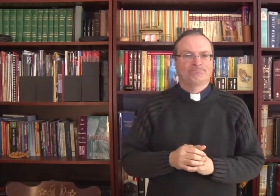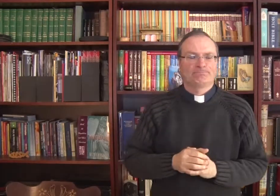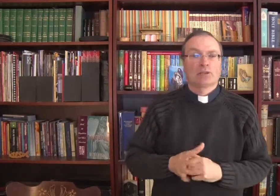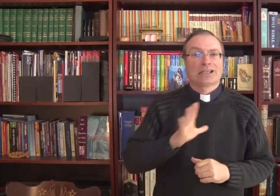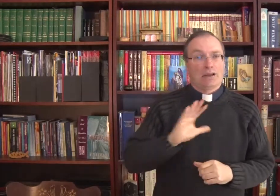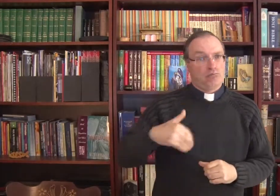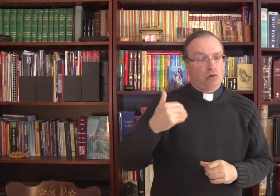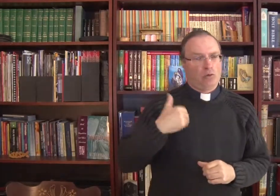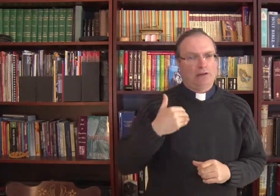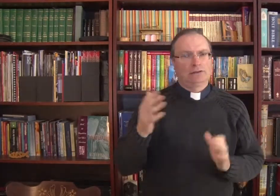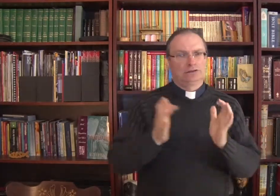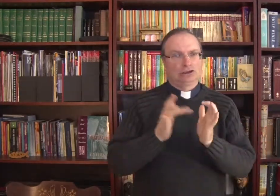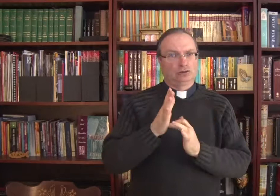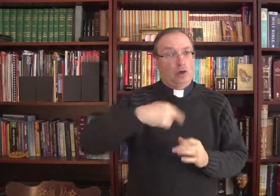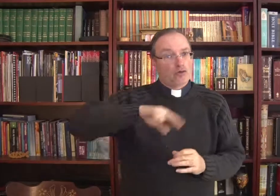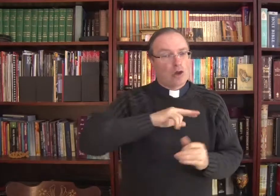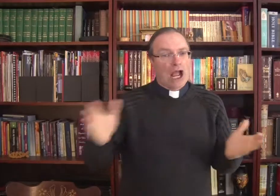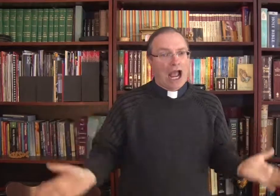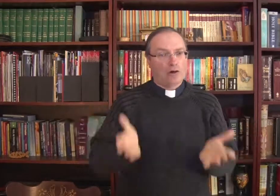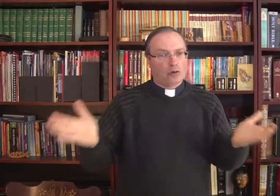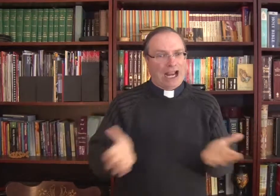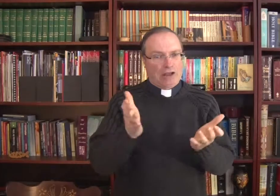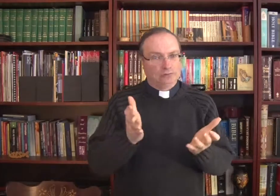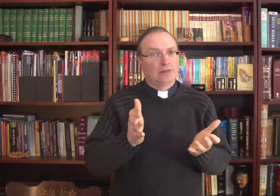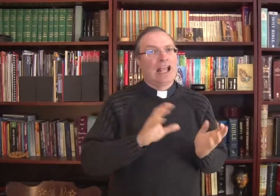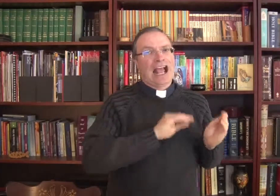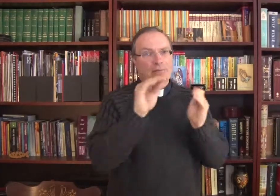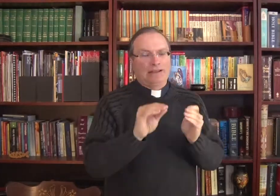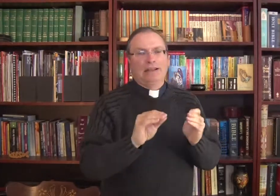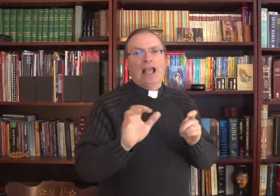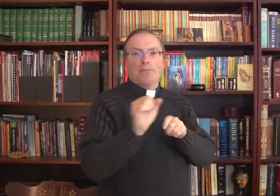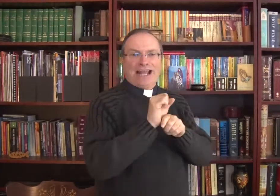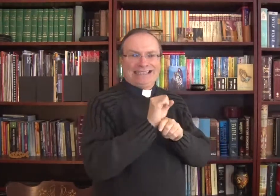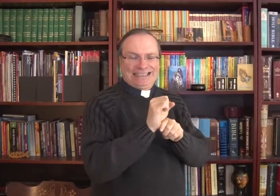C’est pourquoi Jésus nous encourage à mettre en pratique